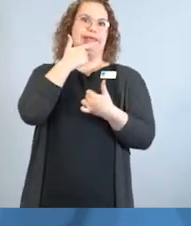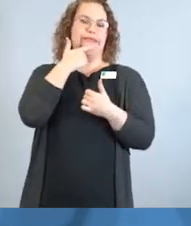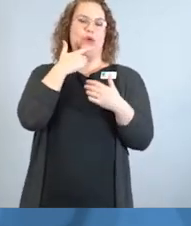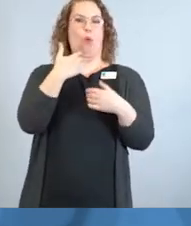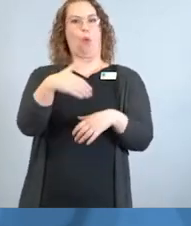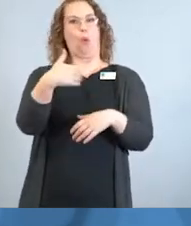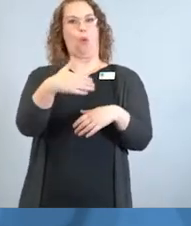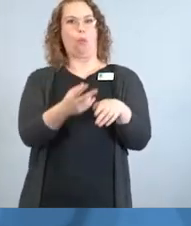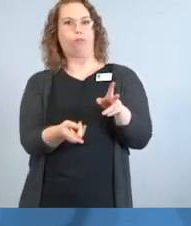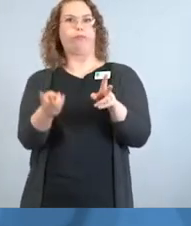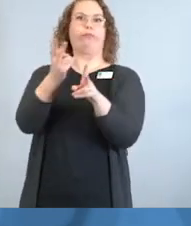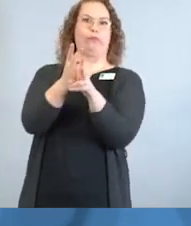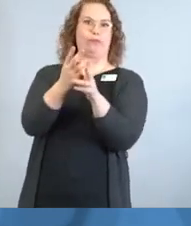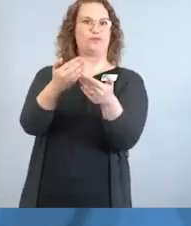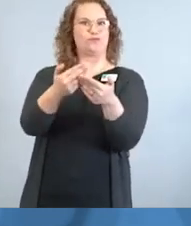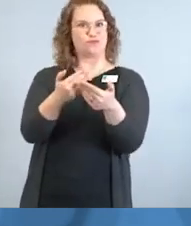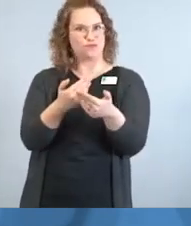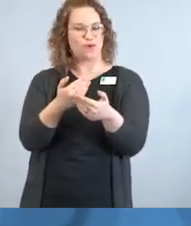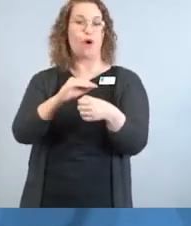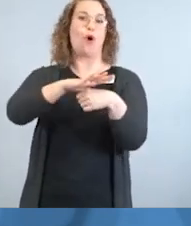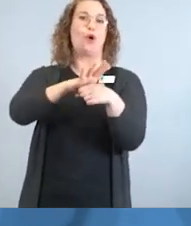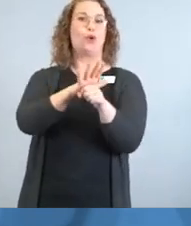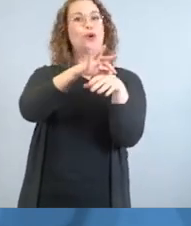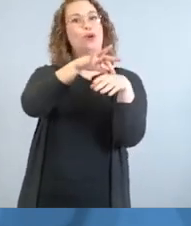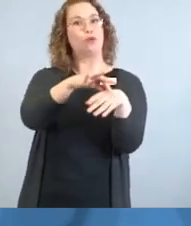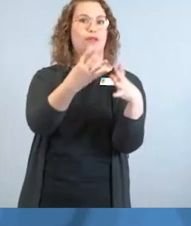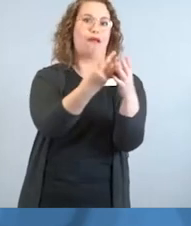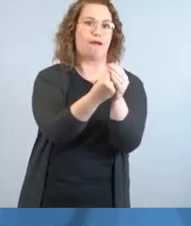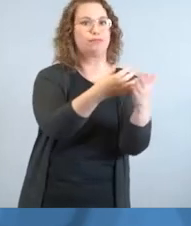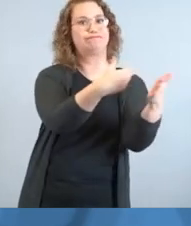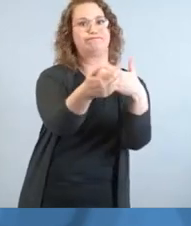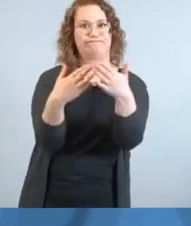tai tekevät diagnostiikkaa, niin heidät on myös nostettu sinne ylös.